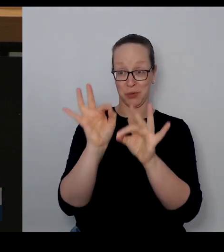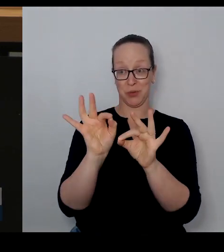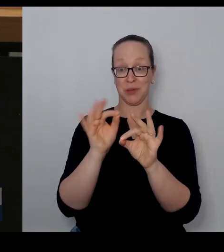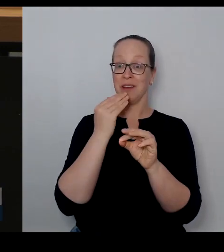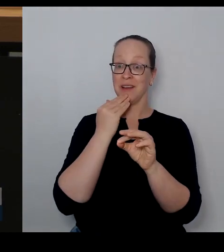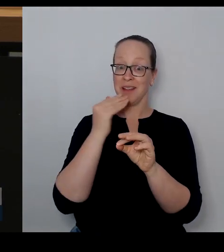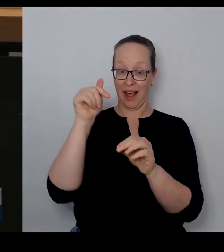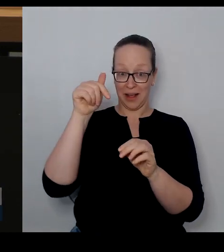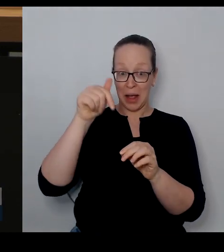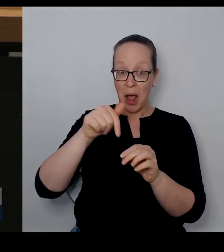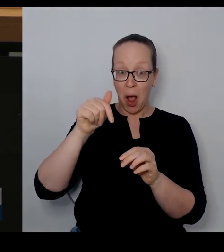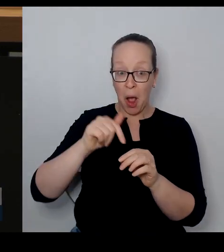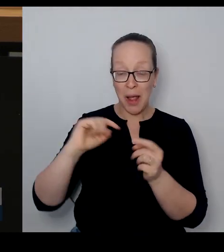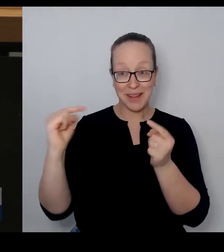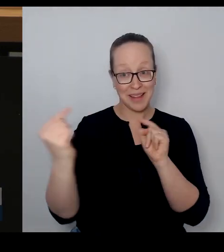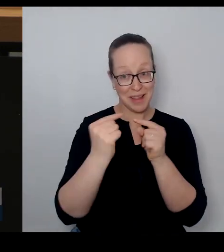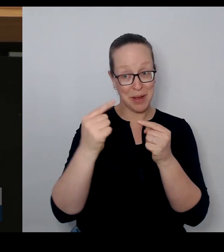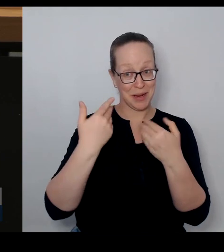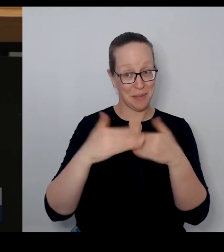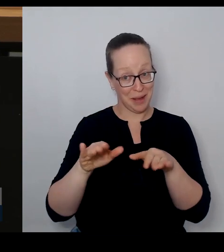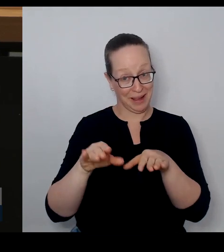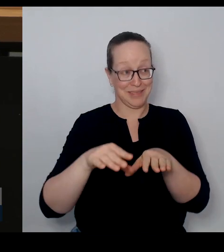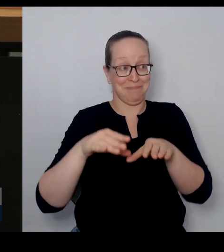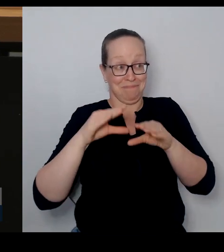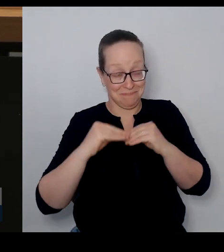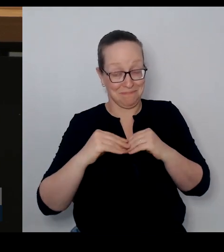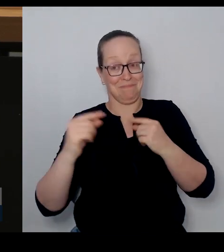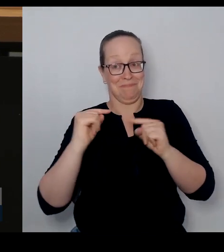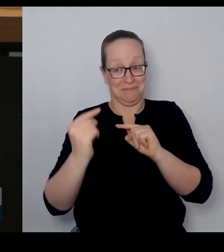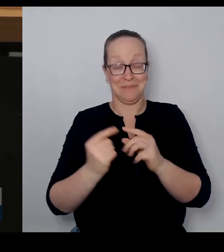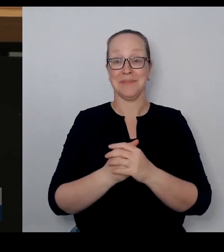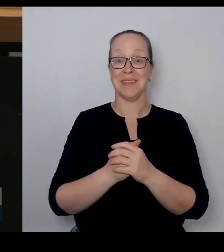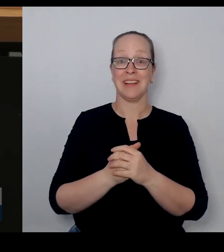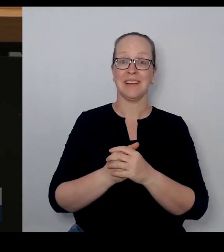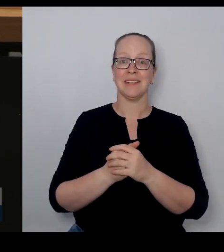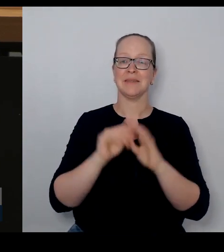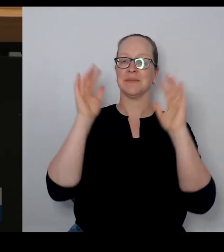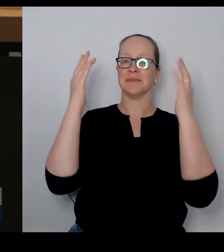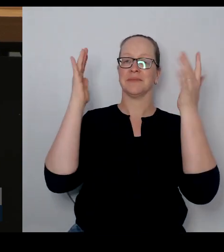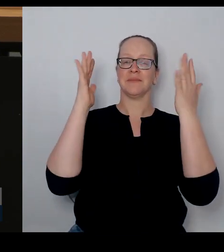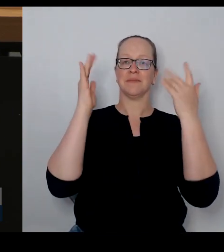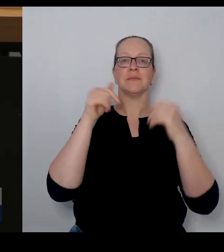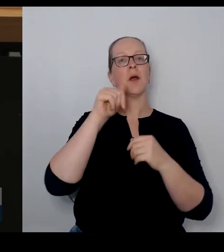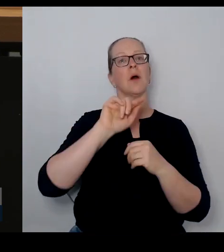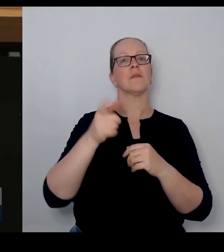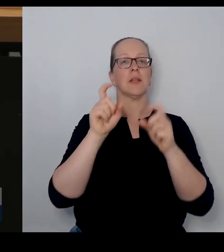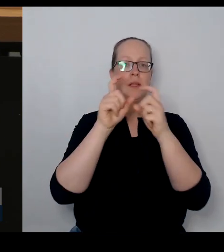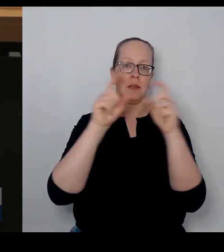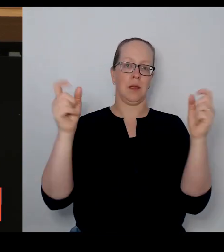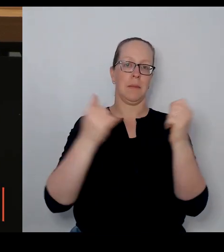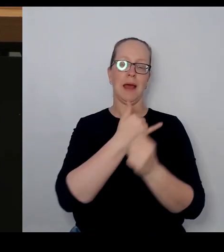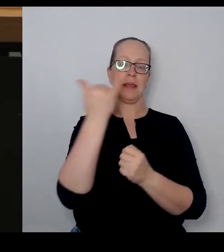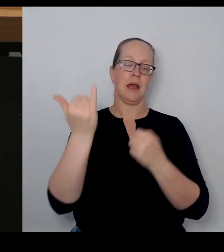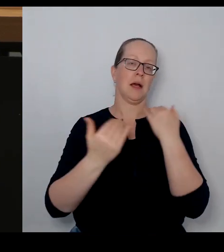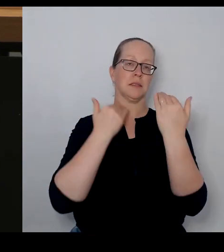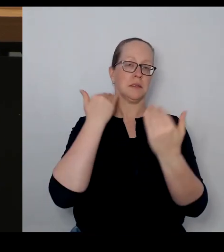denn wir reden heute wieder über einen Jahresbericht ein wichtiges Ergebnis Ihrer Arbeit und einmal mehr eine akribische und